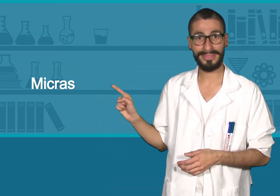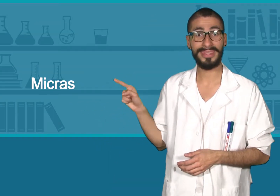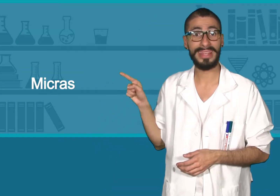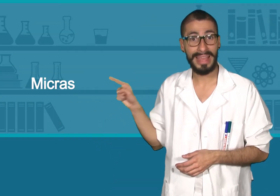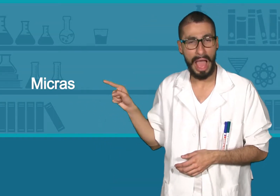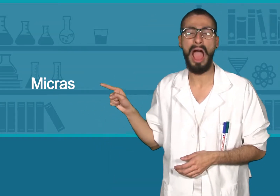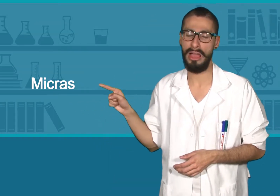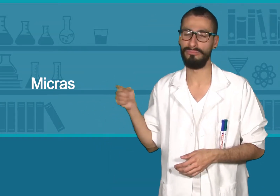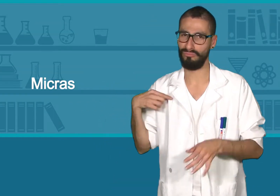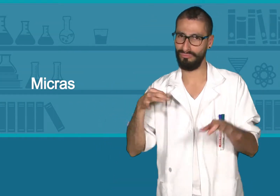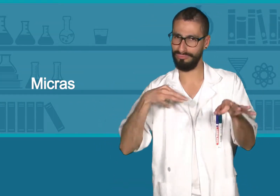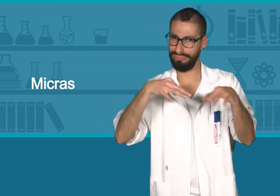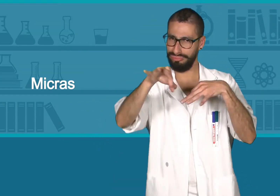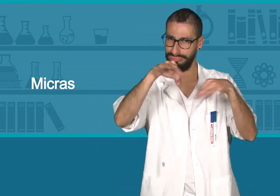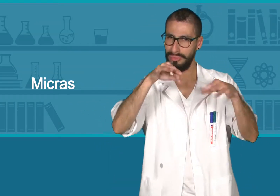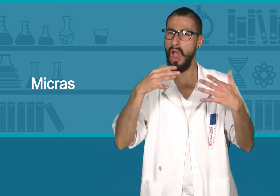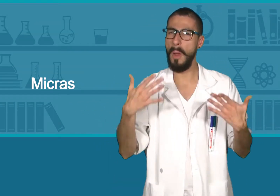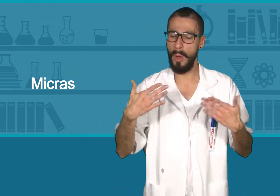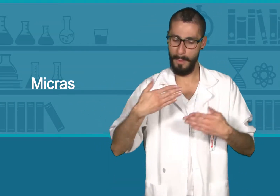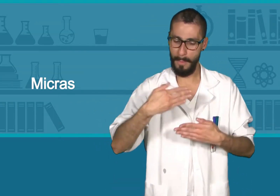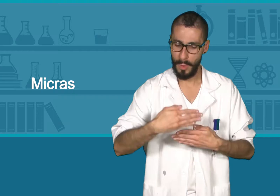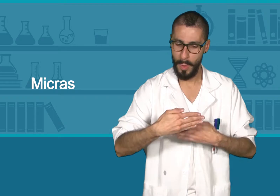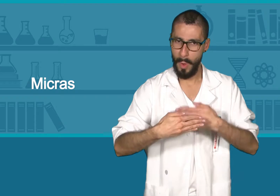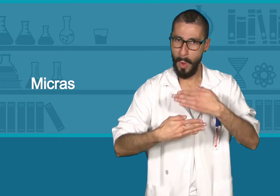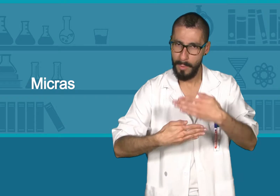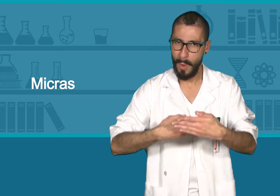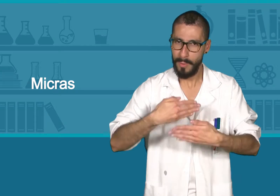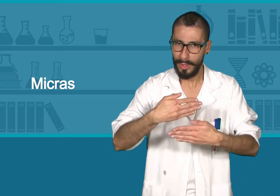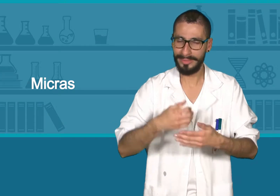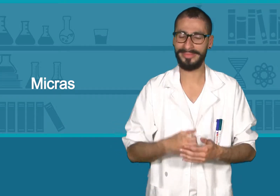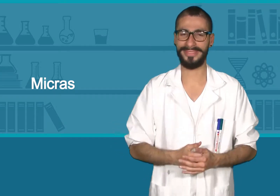Ahora voy a explicarles poco a poco de qué se trata.